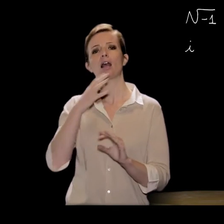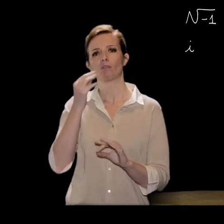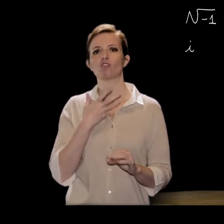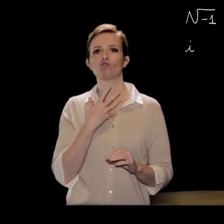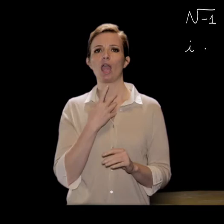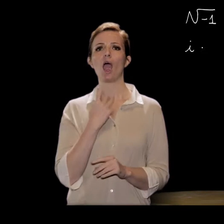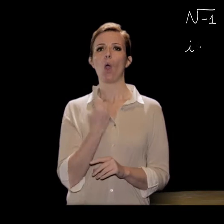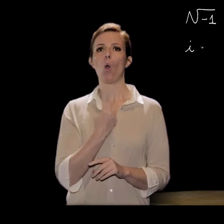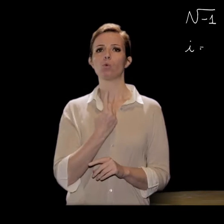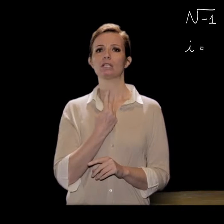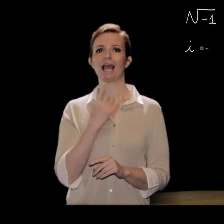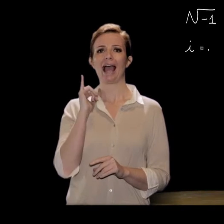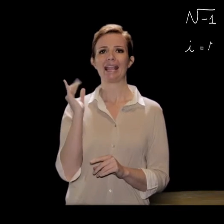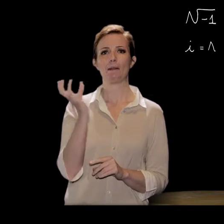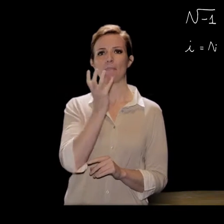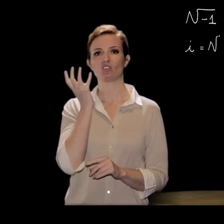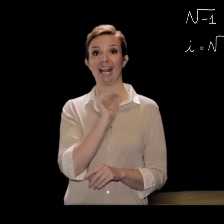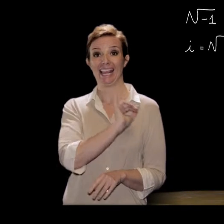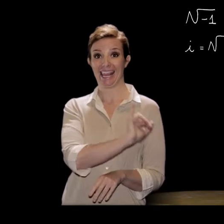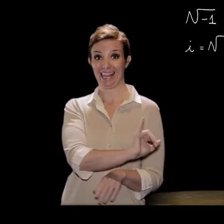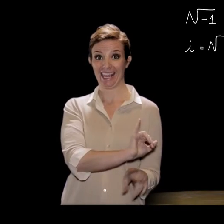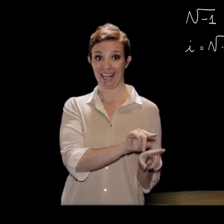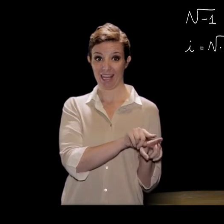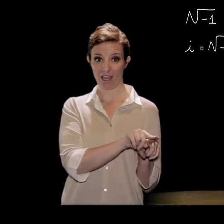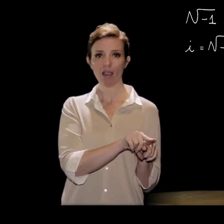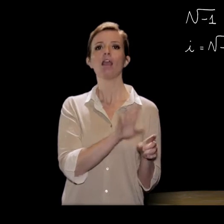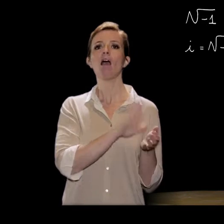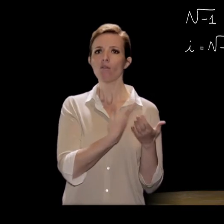L'unità immaginaria i è pari a √-1.